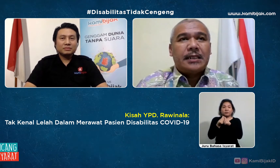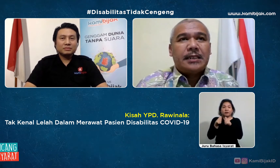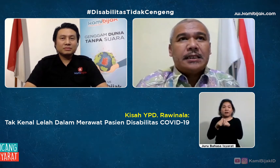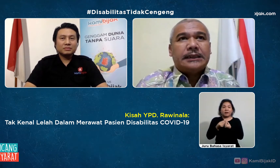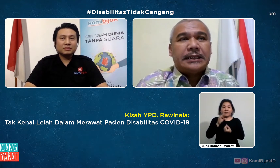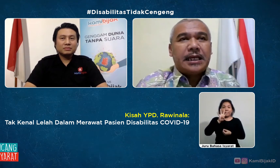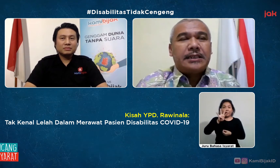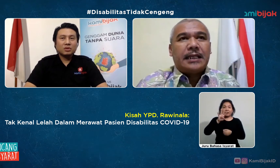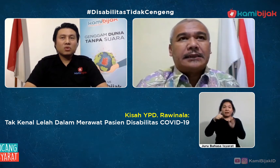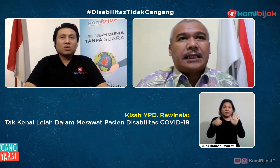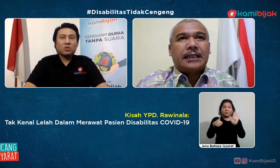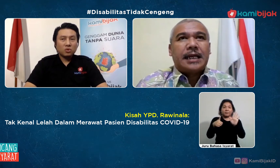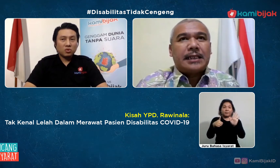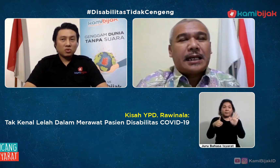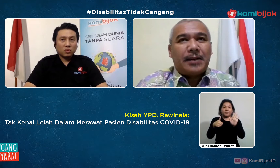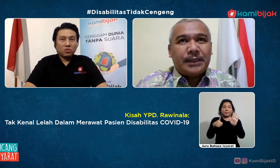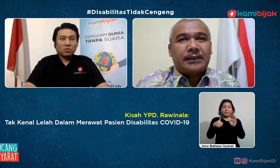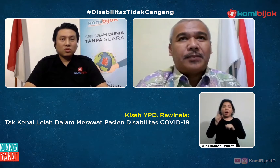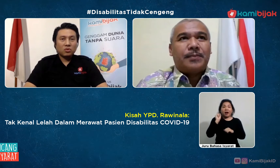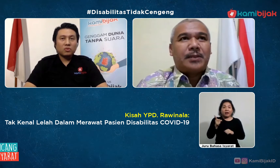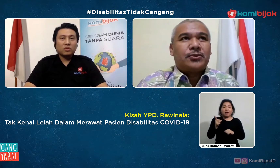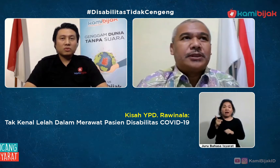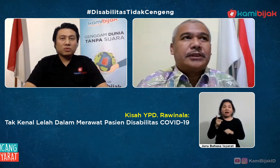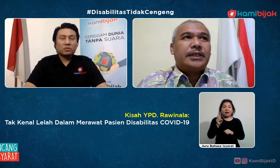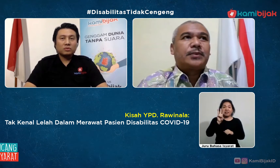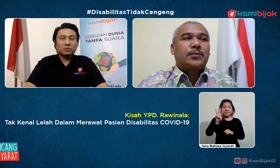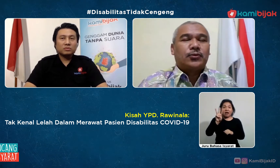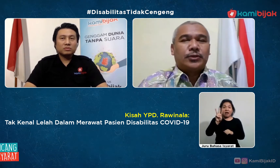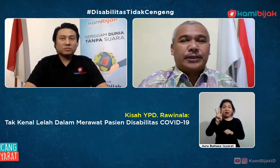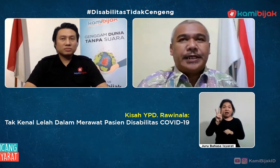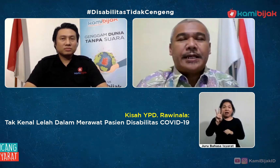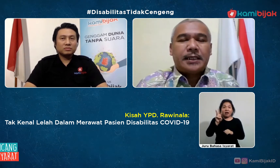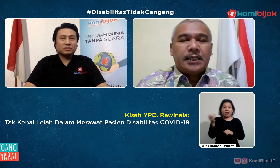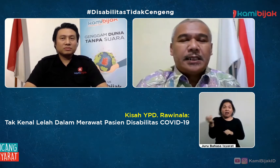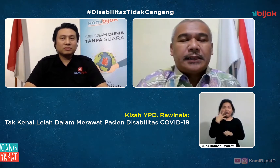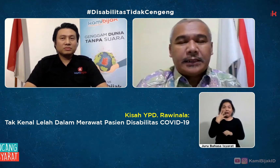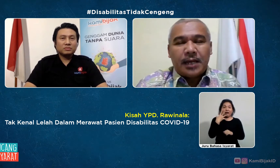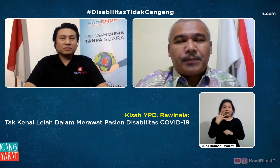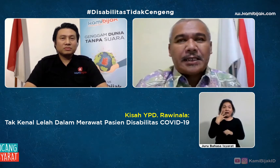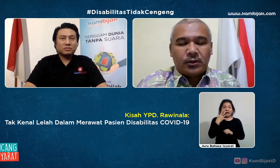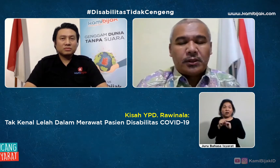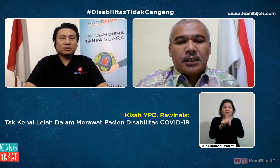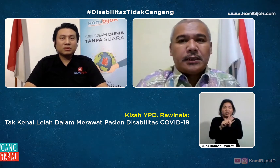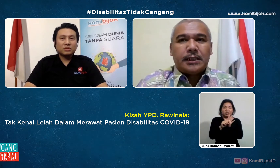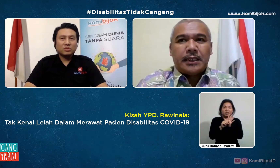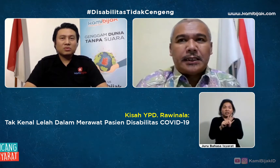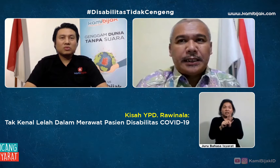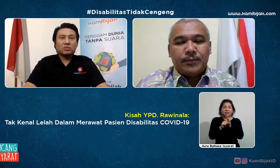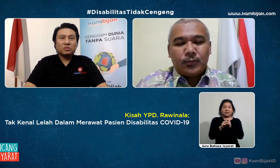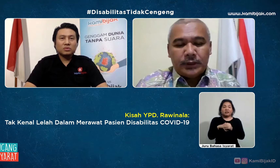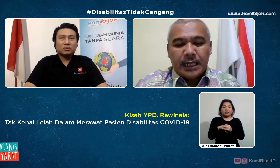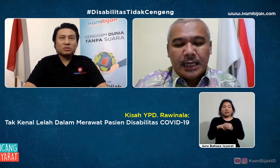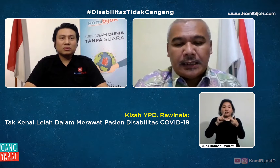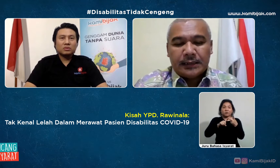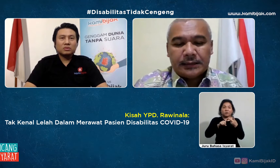adalah 3 diantaranya anak kami terpapar positif kemudian 3 pengasuh dengan imun